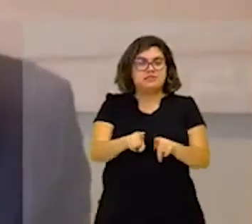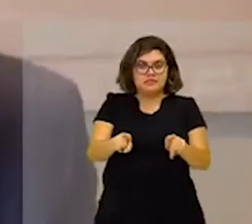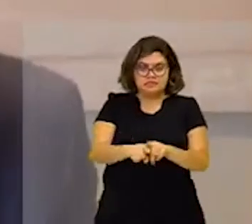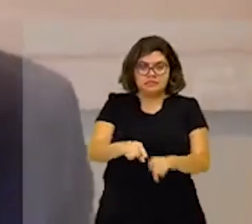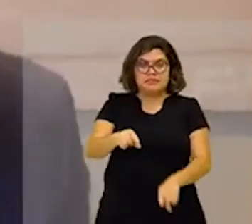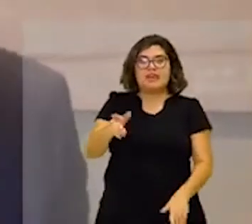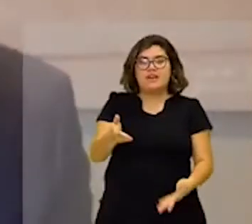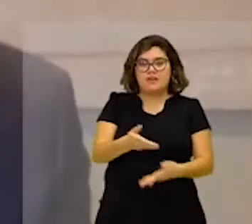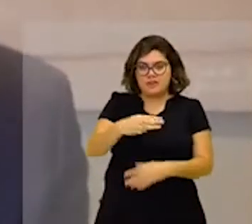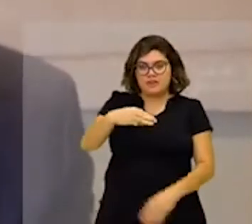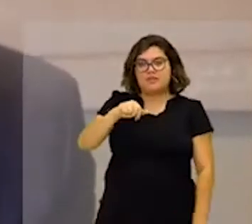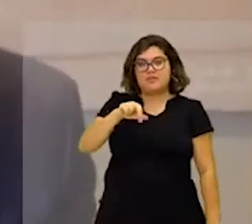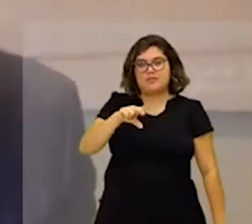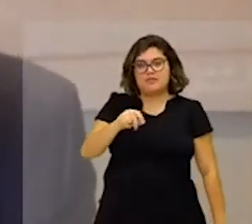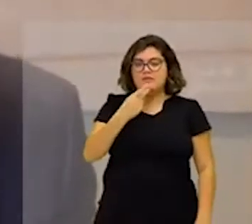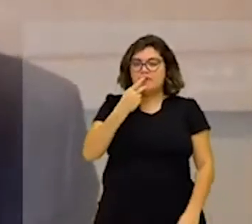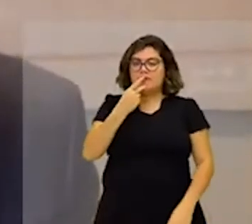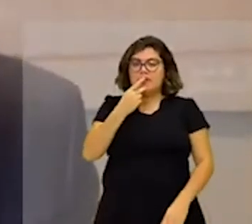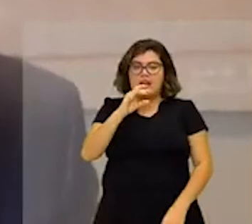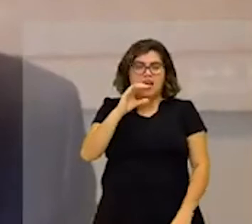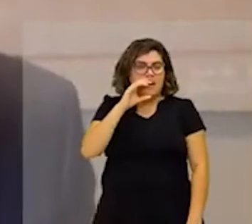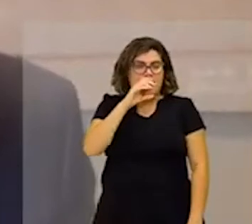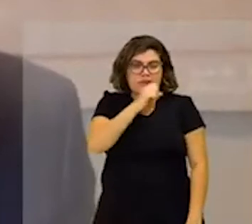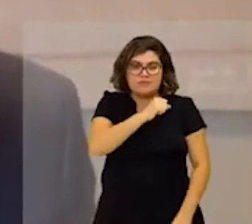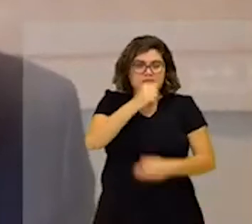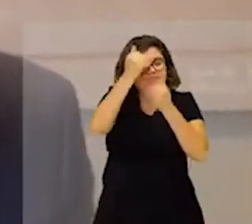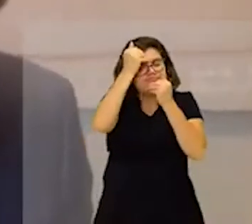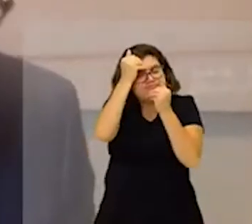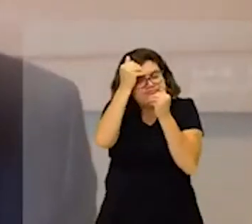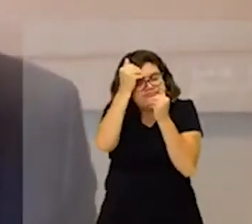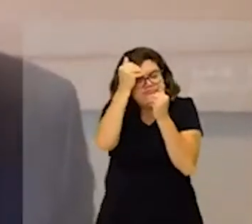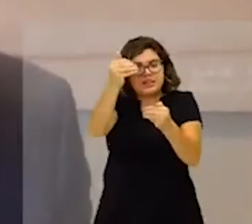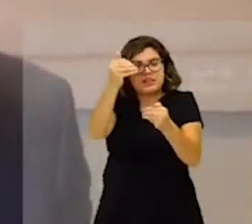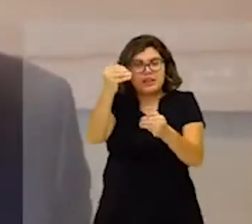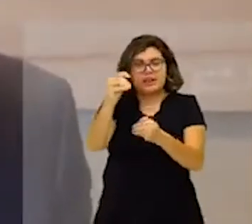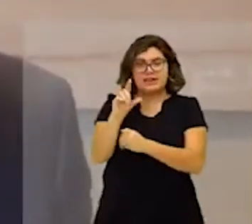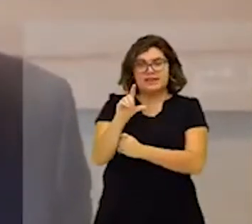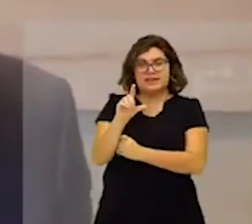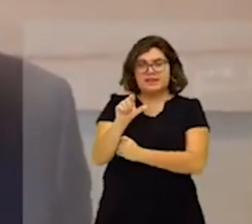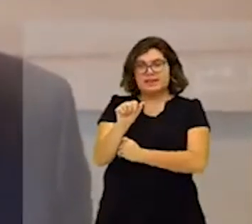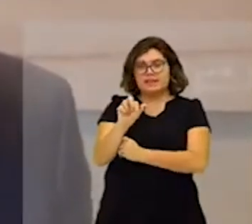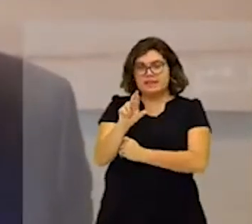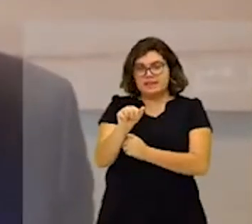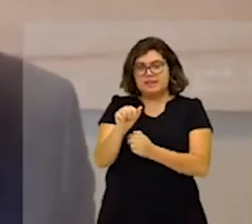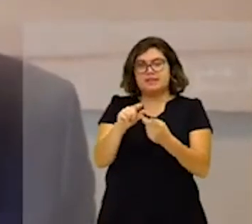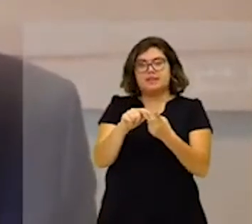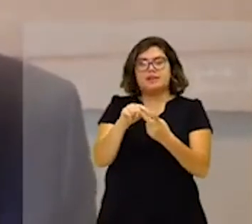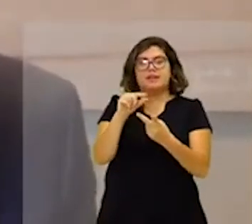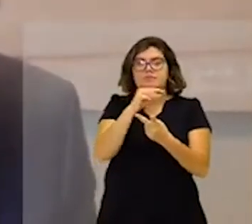breve eu só querendo agradecer demais pelo celular a professora Poliana nisso fraquinho a todos que